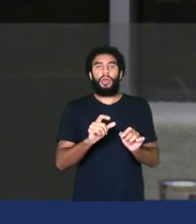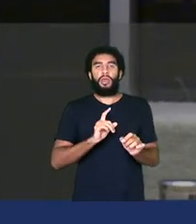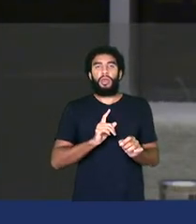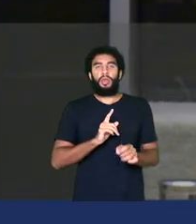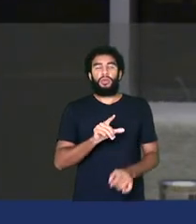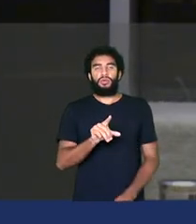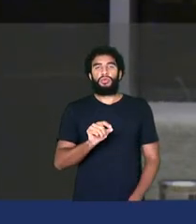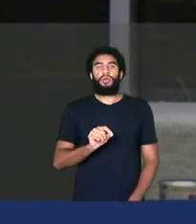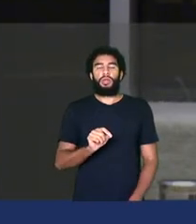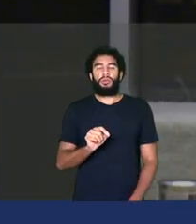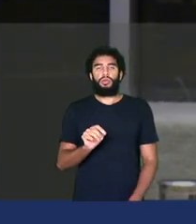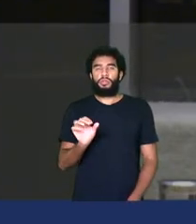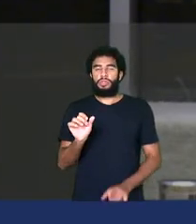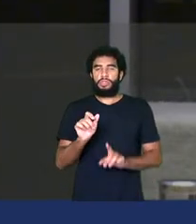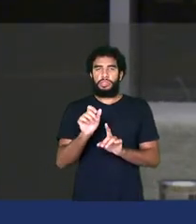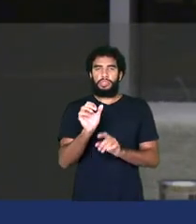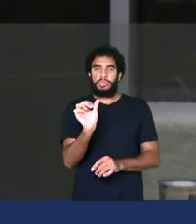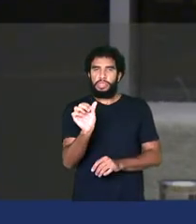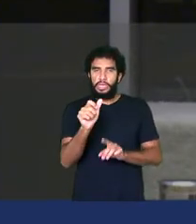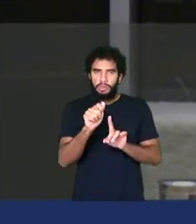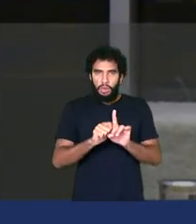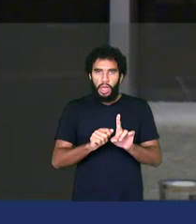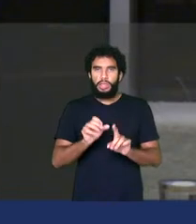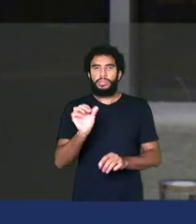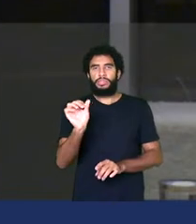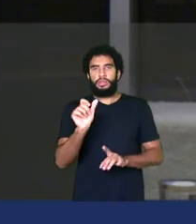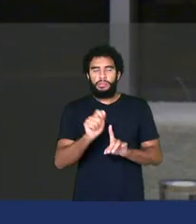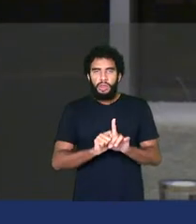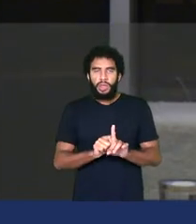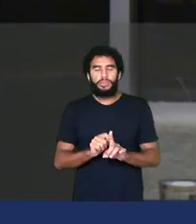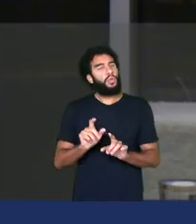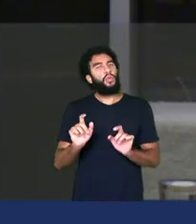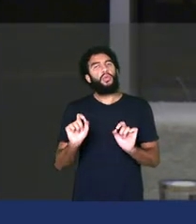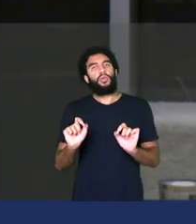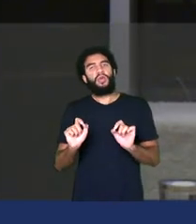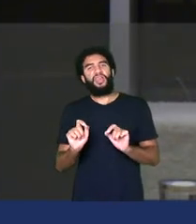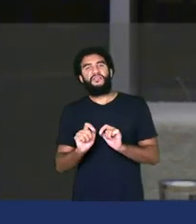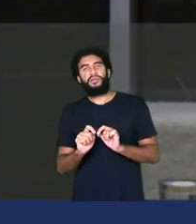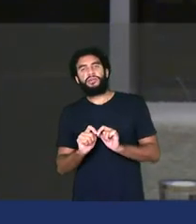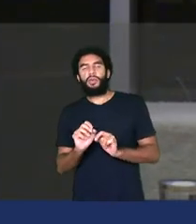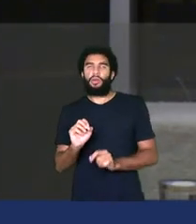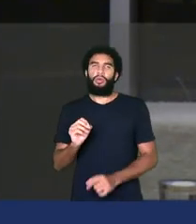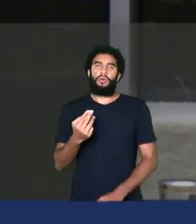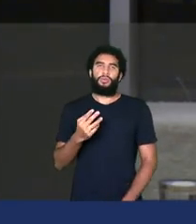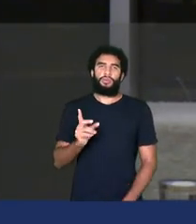TAXANDO-OS, DEFININDO A CADA SEIS MESES O QUE O PLANO FAZ E O QUE O PLANO NÃO FAZ. CONFORME DETERMINAÇÃO DA